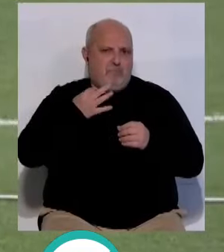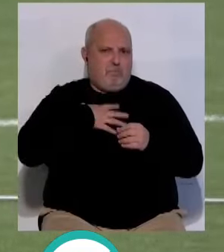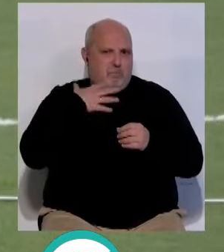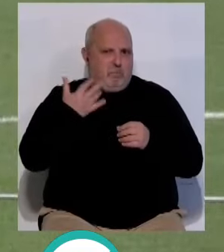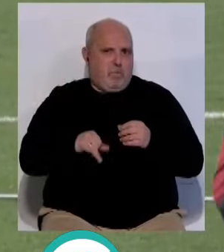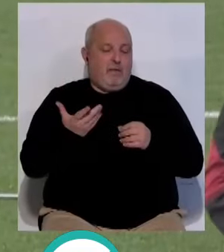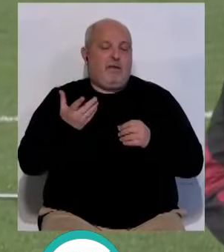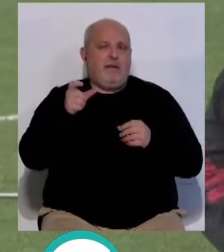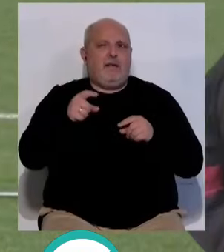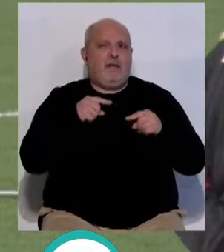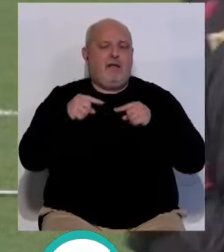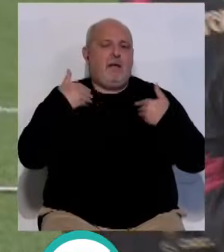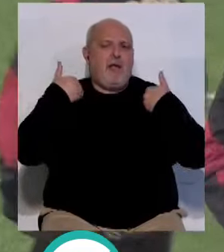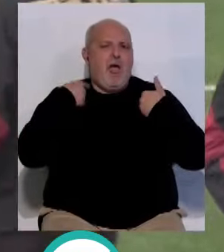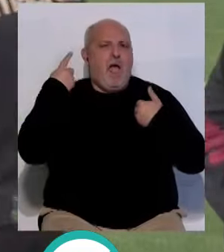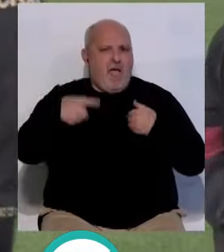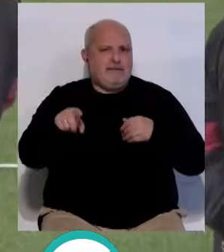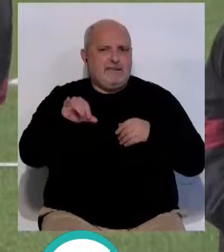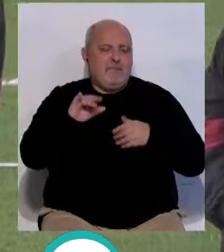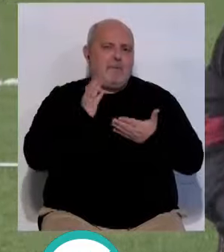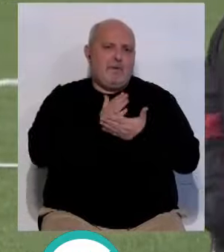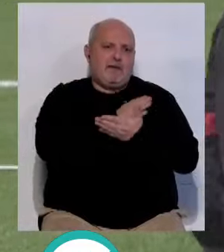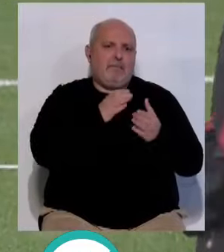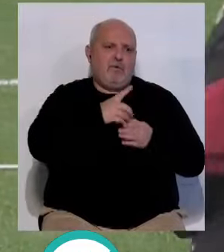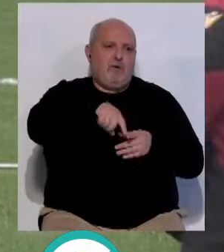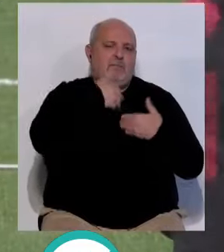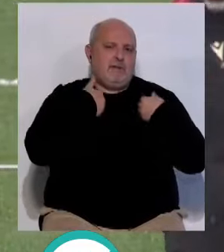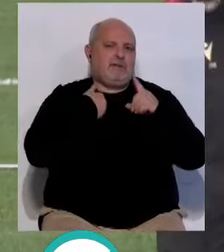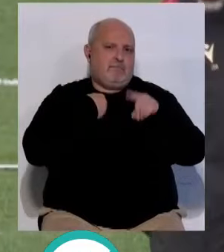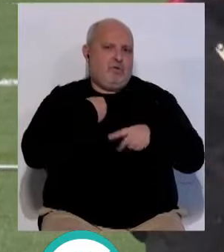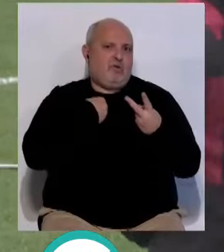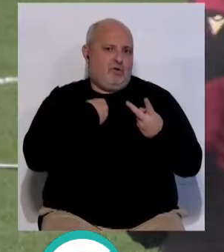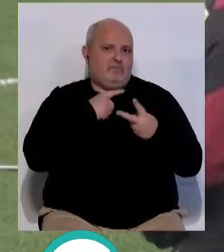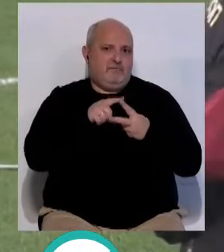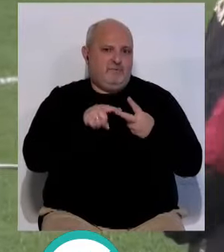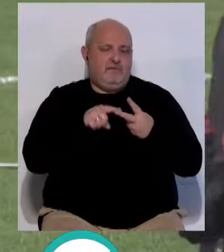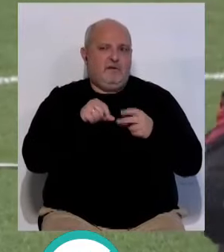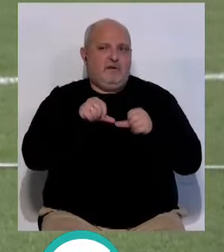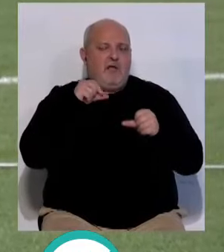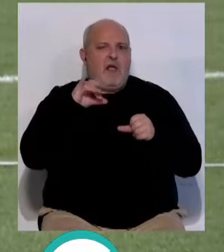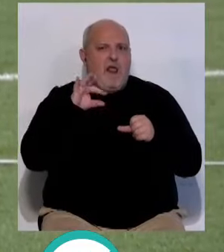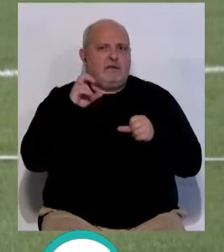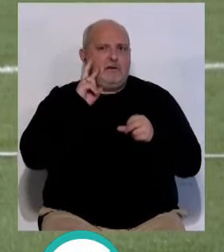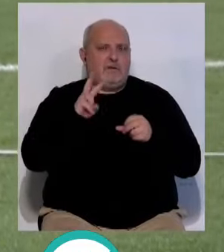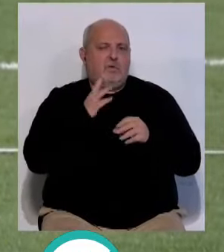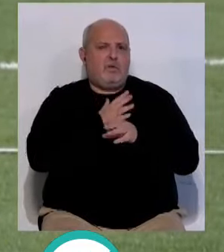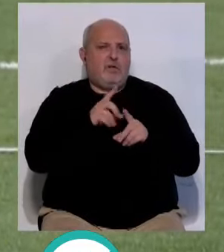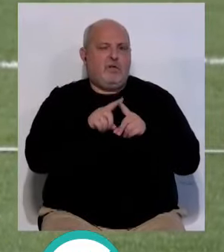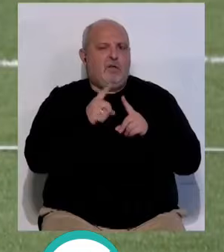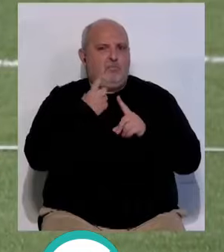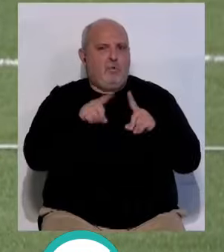tiene su parte de responsabilidad que la tiene pero este equipo puede rendir mucho mejor por qué Porque lo hemos visto porque hemos visto a Escalante siendo un jugador diferencial porque